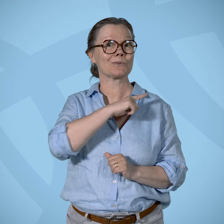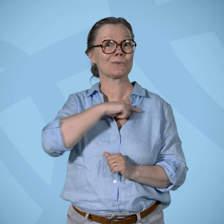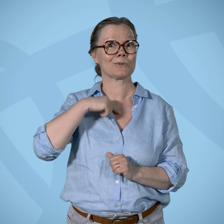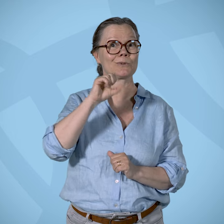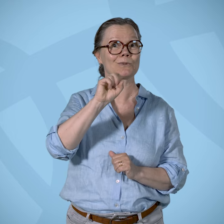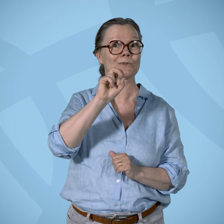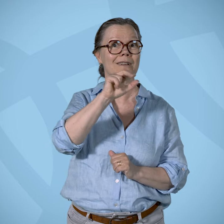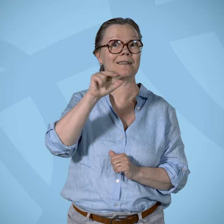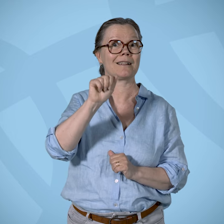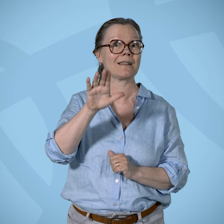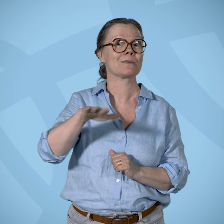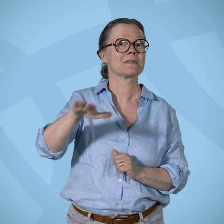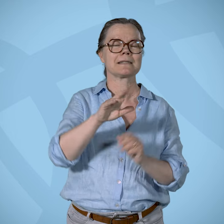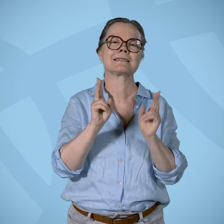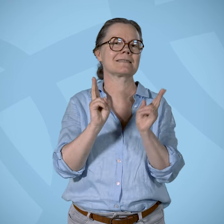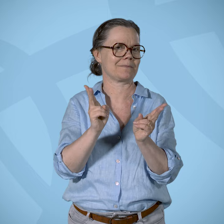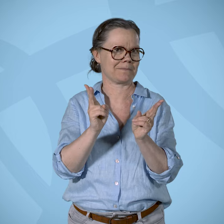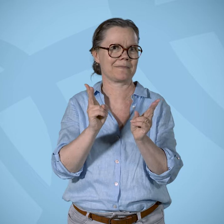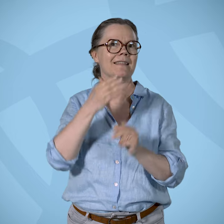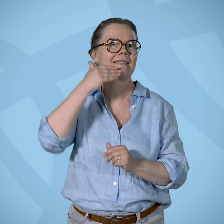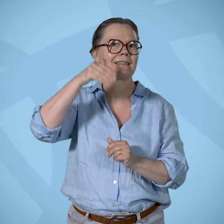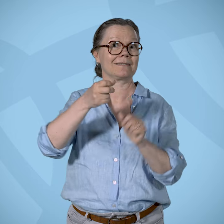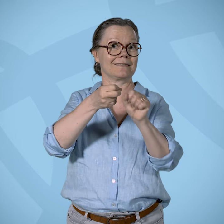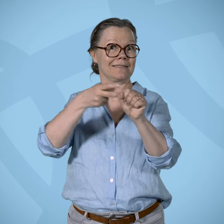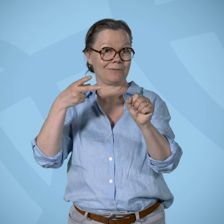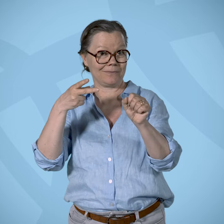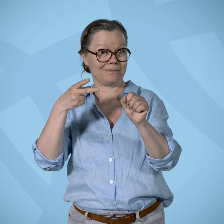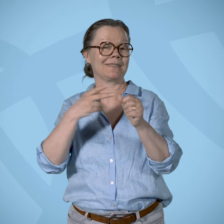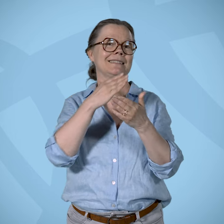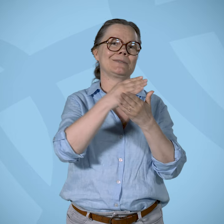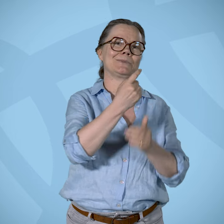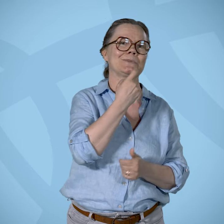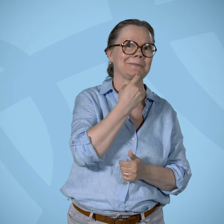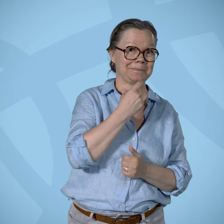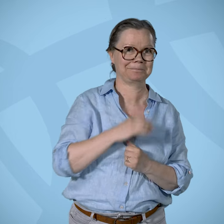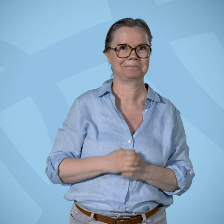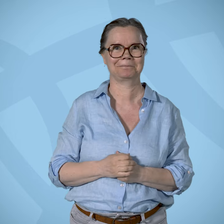Susanna Helmisen alue pysyy samana, eli Etelä-Savo ja Keski-Suomi.